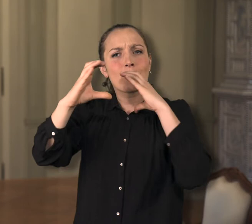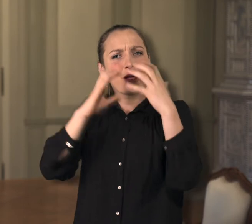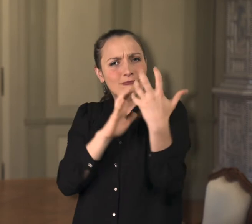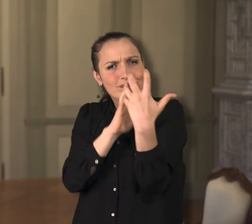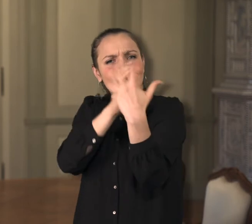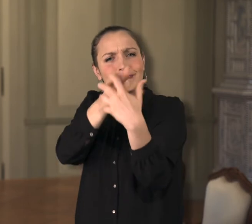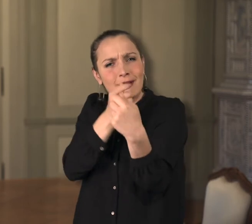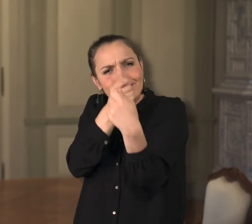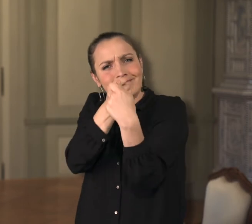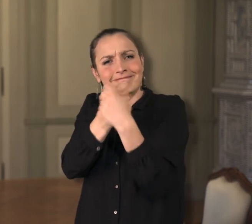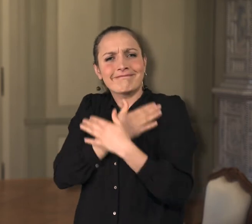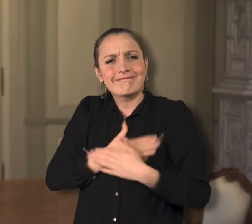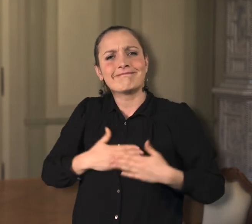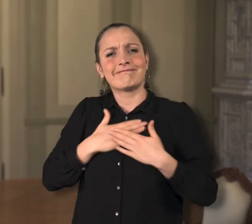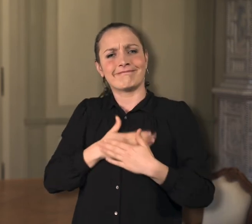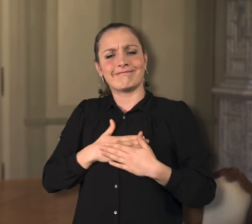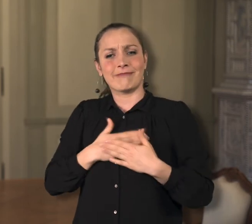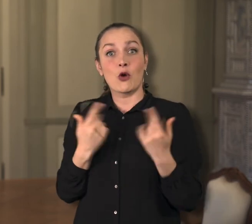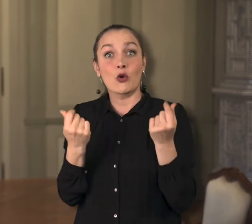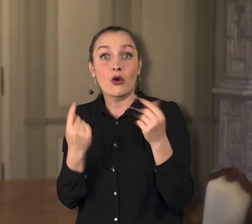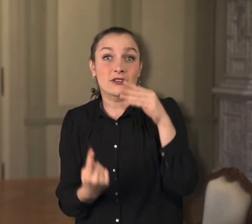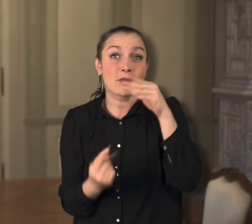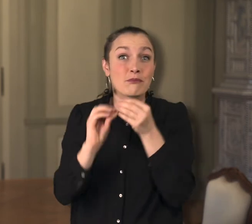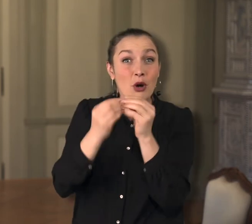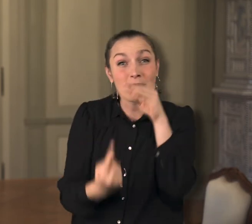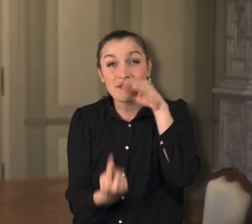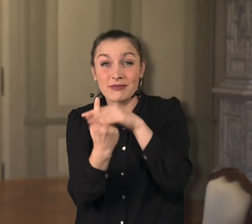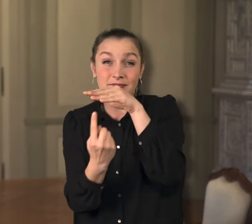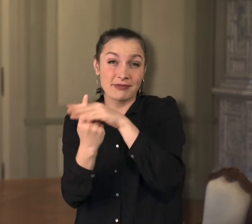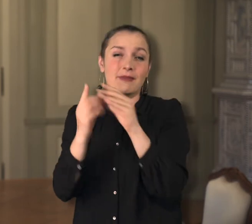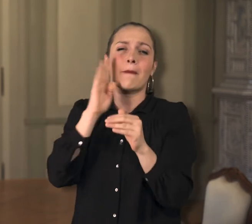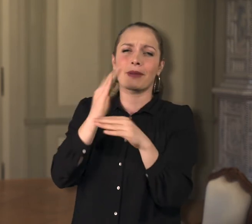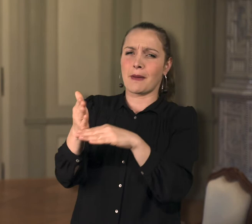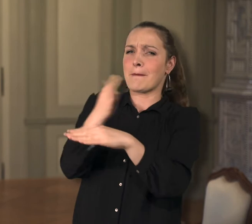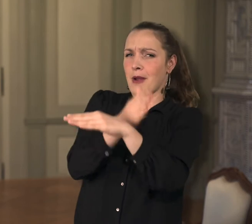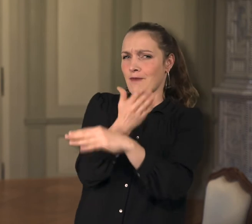Wir werden uns bemühen, die Kommunikationsbedingungen so angenehm als möglich zu gestalten.